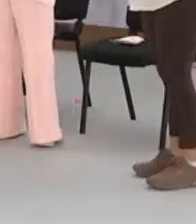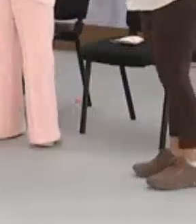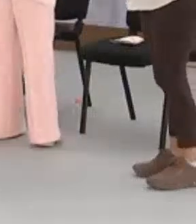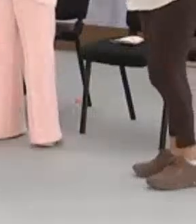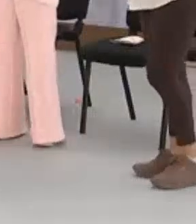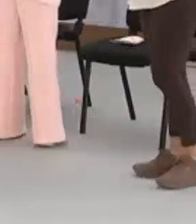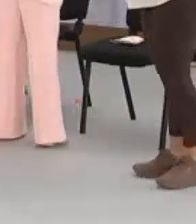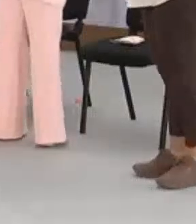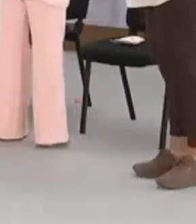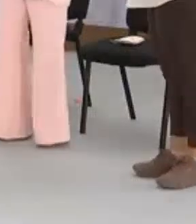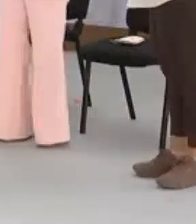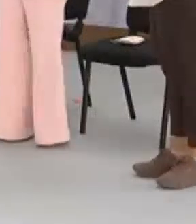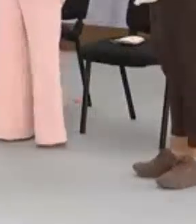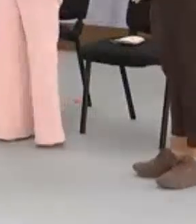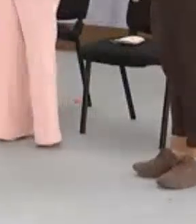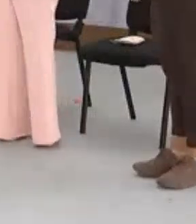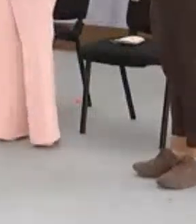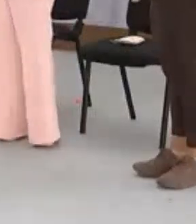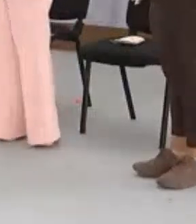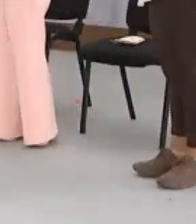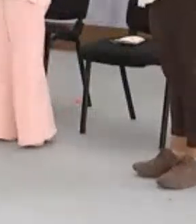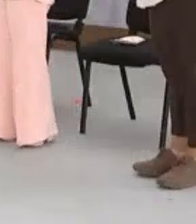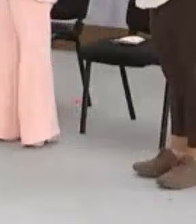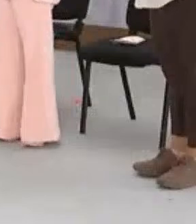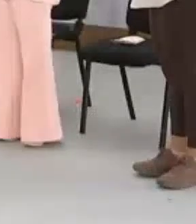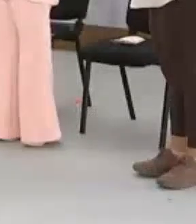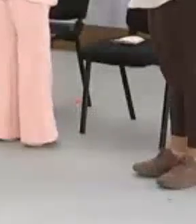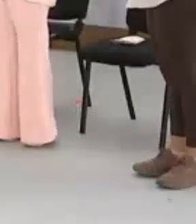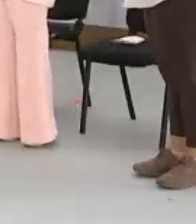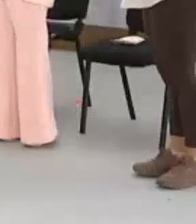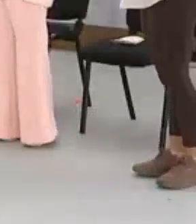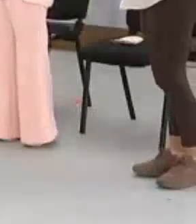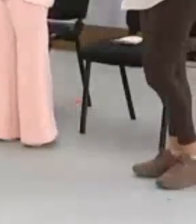Procedemos con el corte de listón inaugural. de la ampliación del área